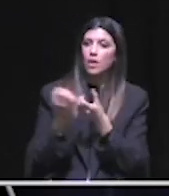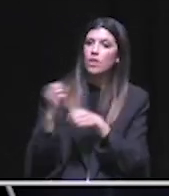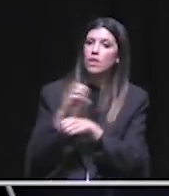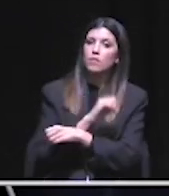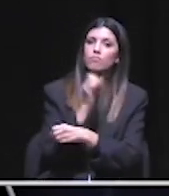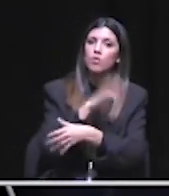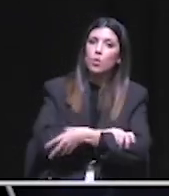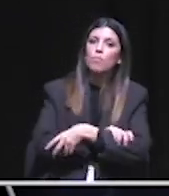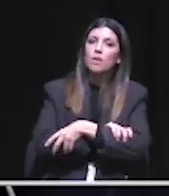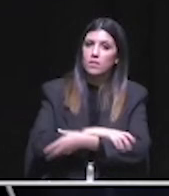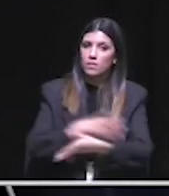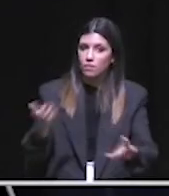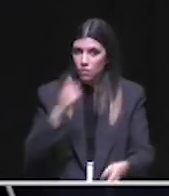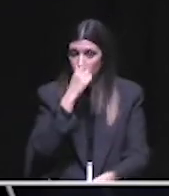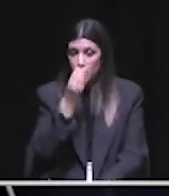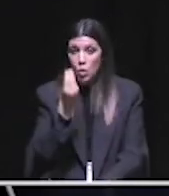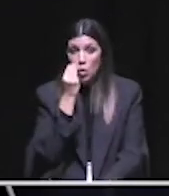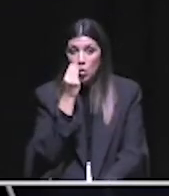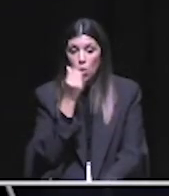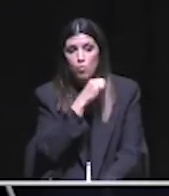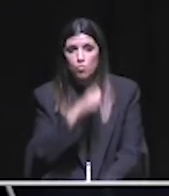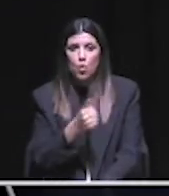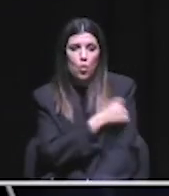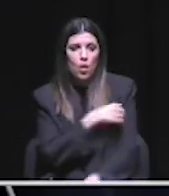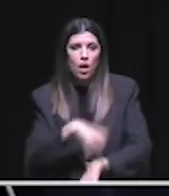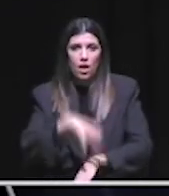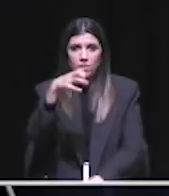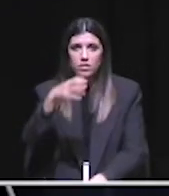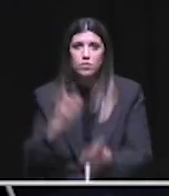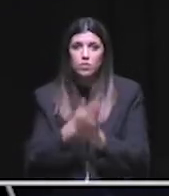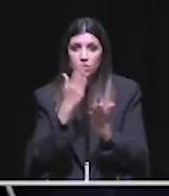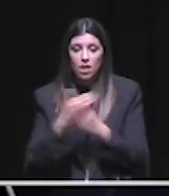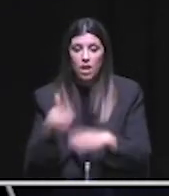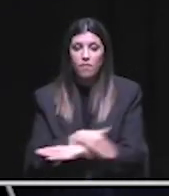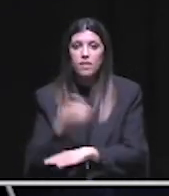Como é possível ter o licenciamento da residência de estudantes na Avenida 5 de outubro bloqueado?